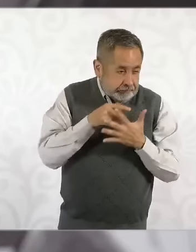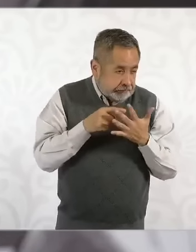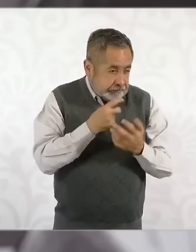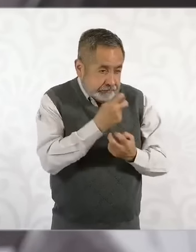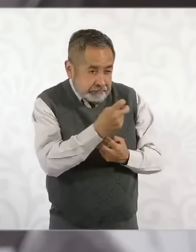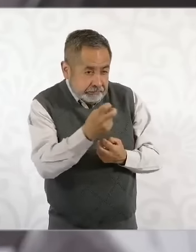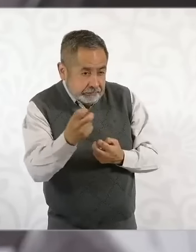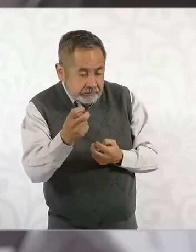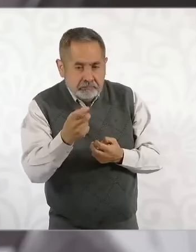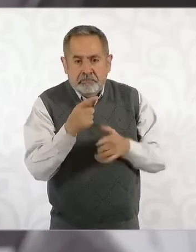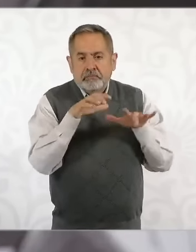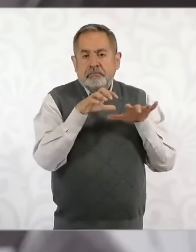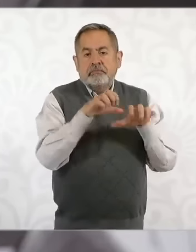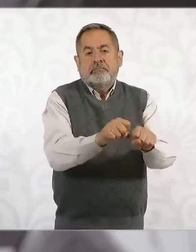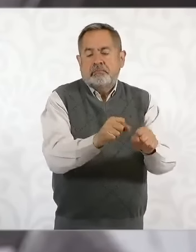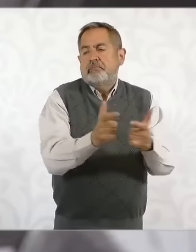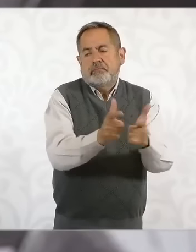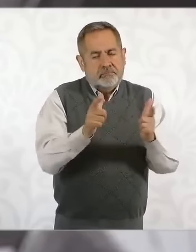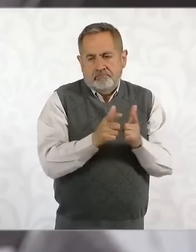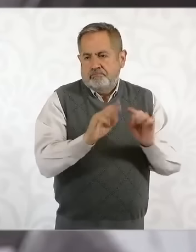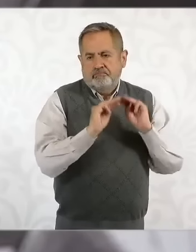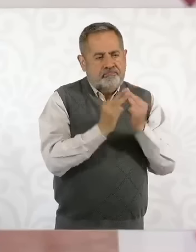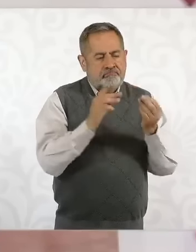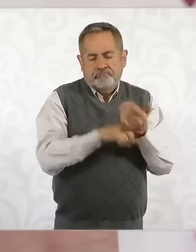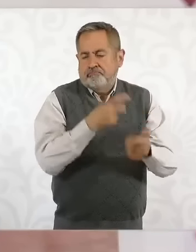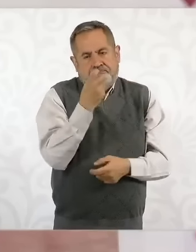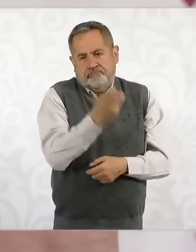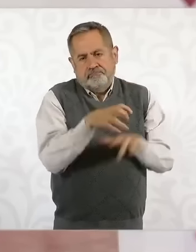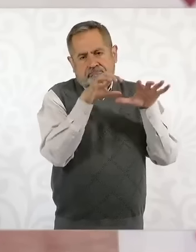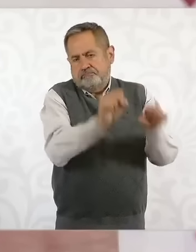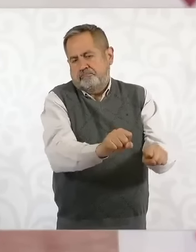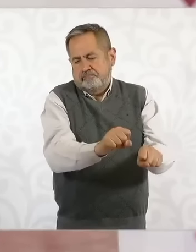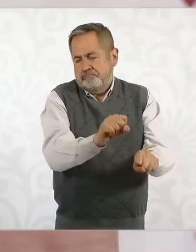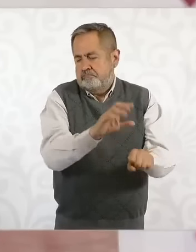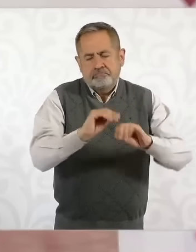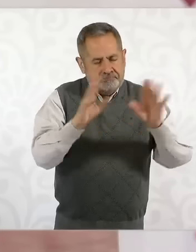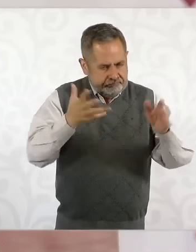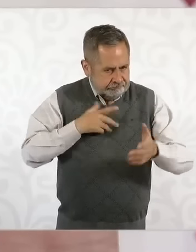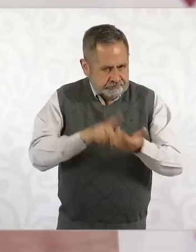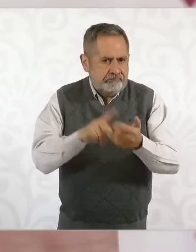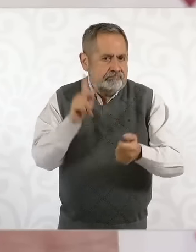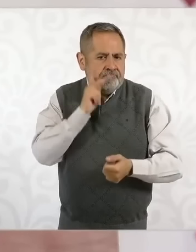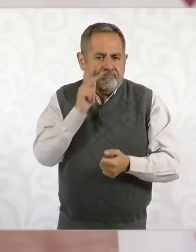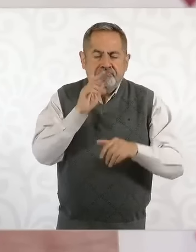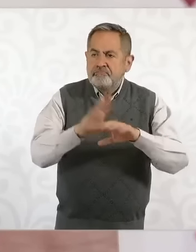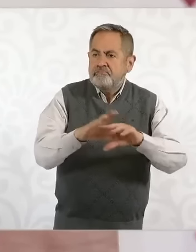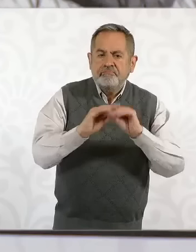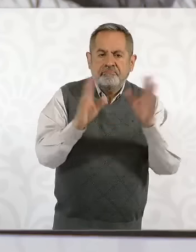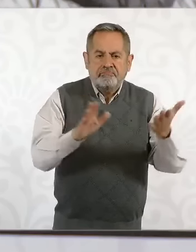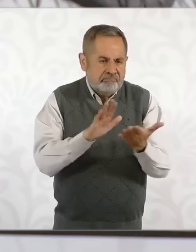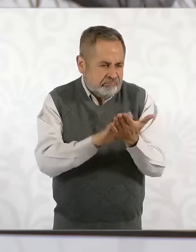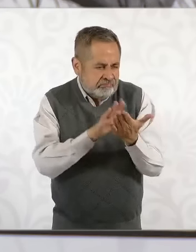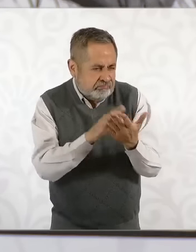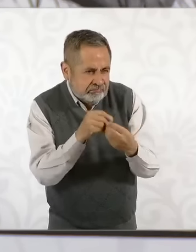las que apuntan a este grupo criminal. Eso lo tenemos muy muy eh digamos de manera muy clara.